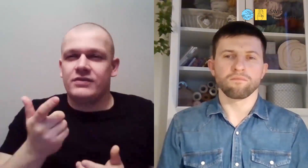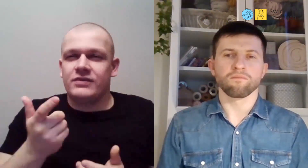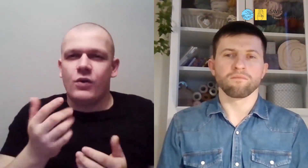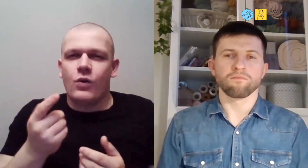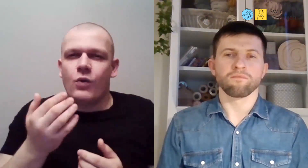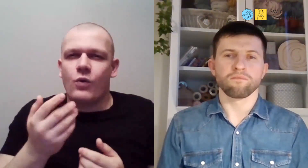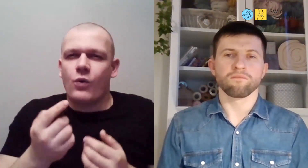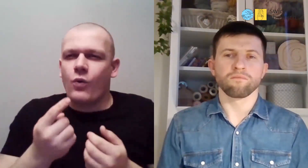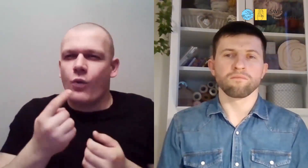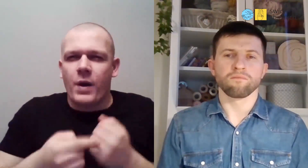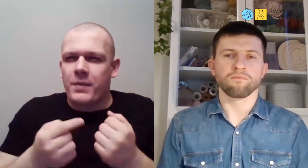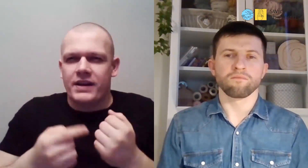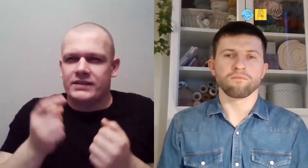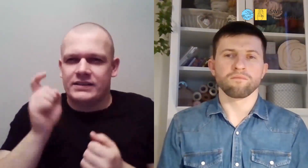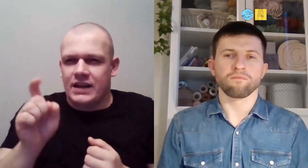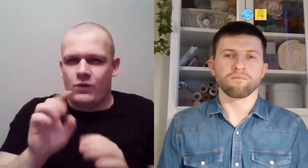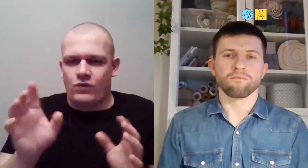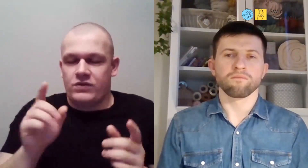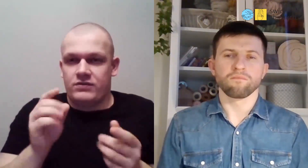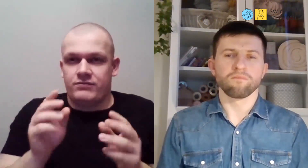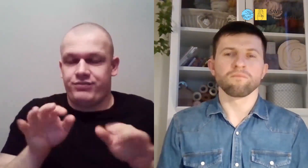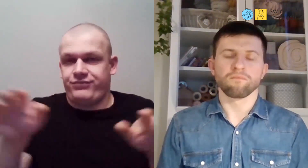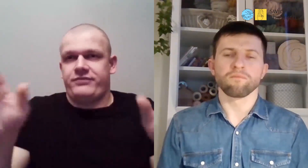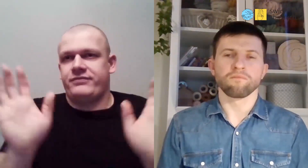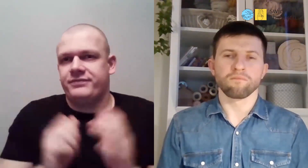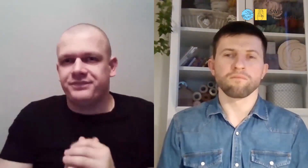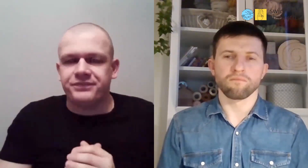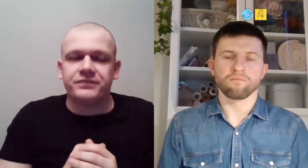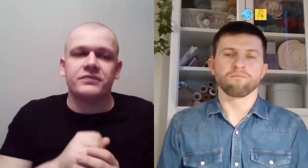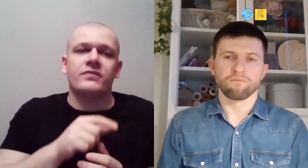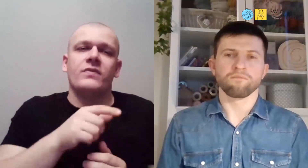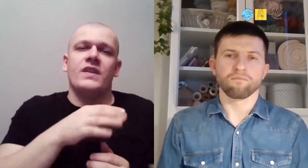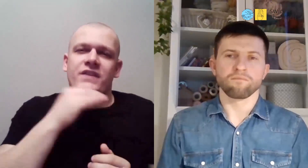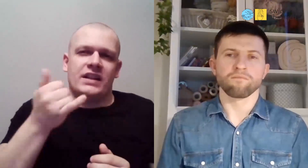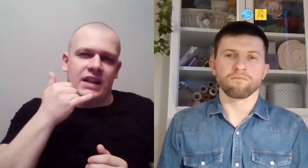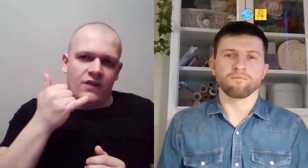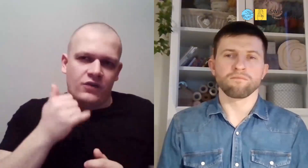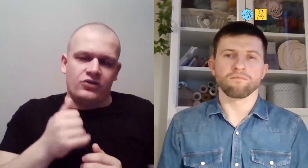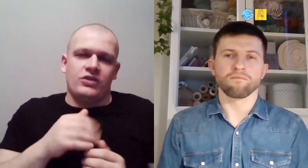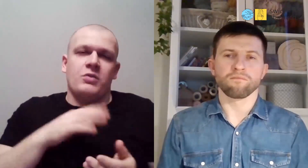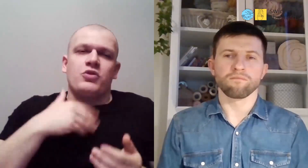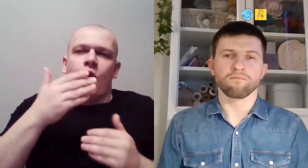Naprawdę można łatwo się zarazić. Wystarczy załatwić wszystko telefonicznie,